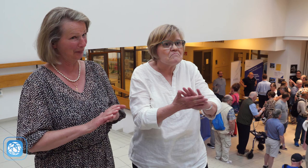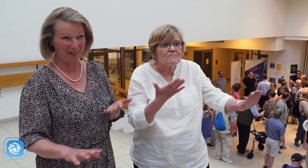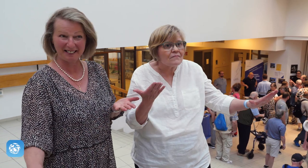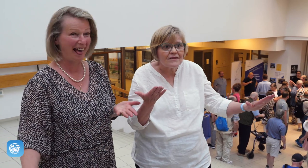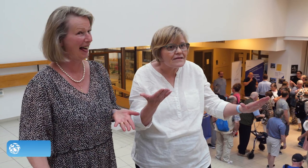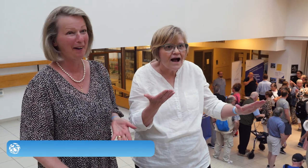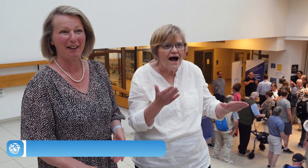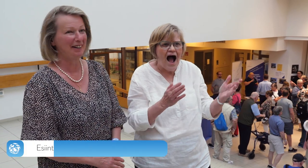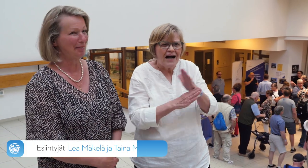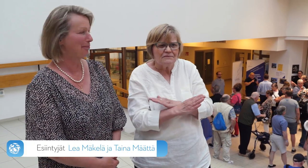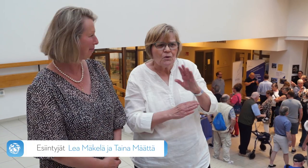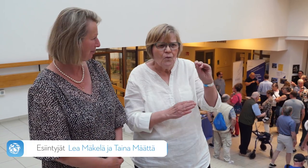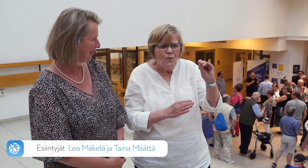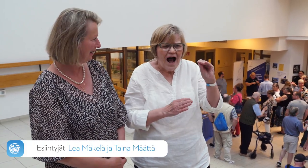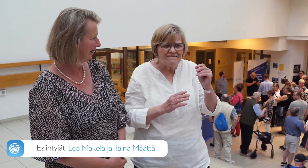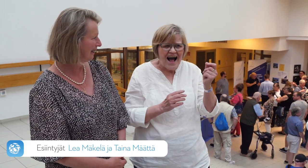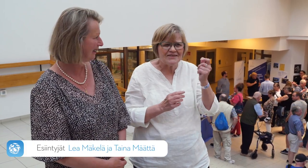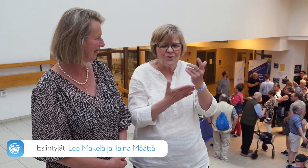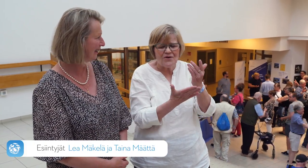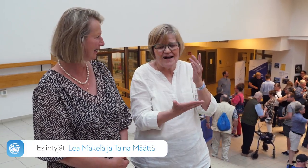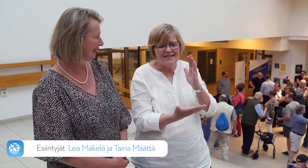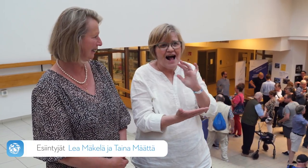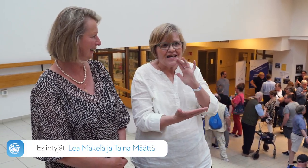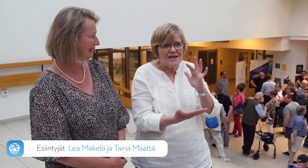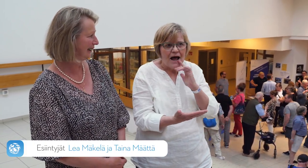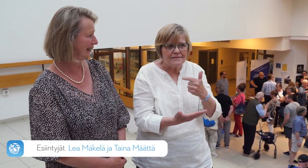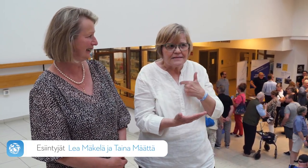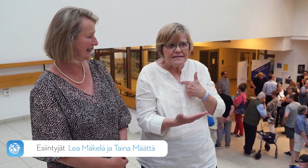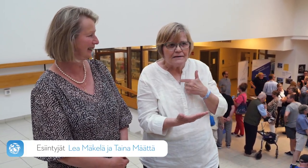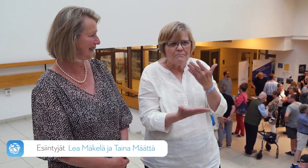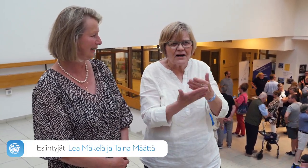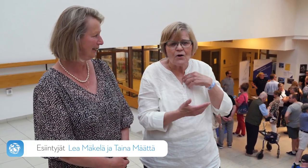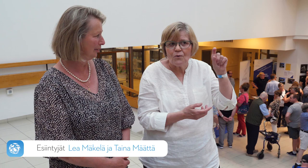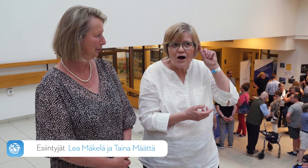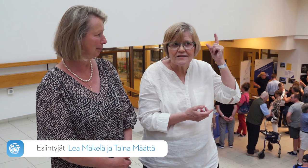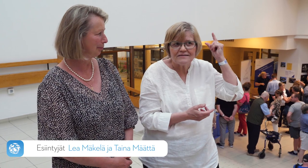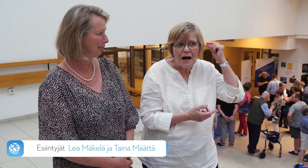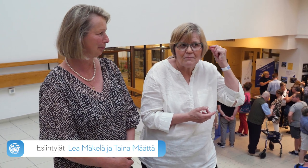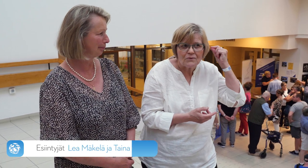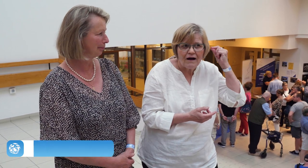Ei jännittänyt yhtään! Ensimmäisessä esityksessä jouduin sammuttamaan kuulolaitteeni, -